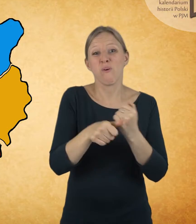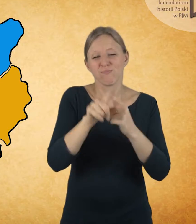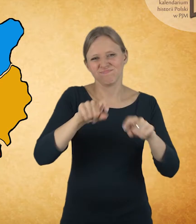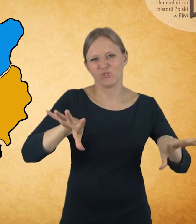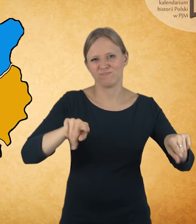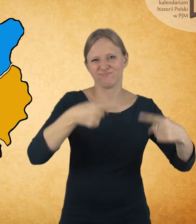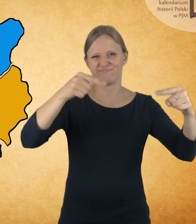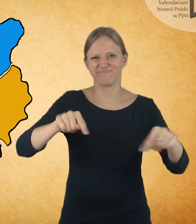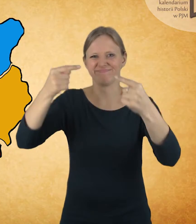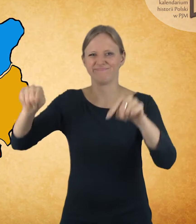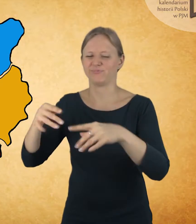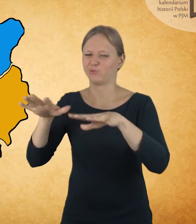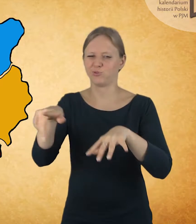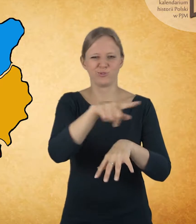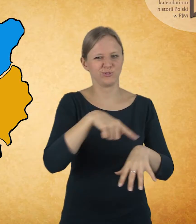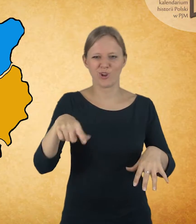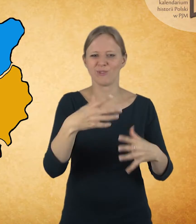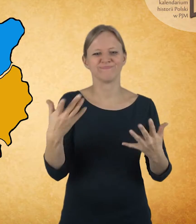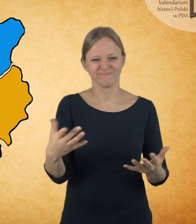Wybuchały konflikty pomiędzy książętami.